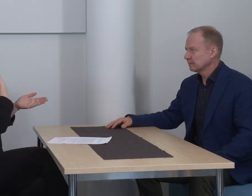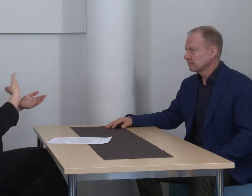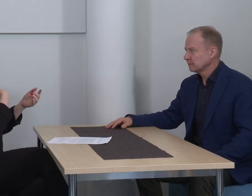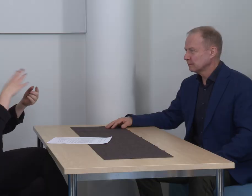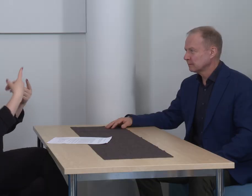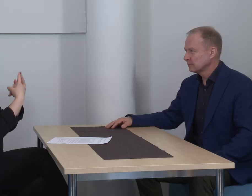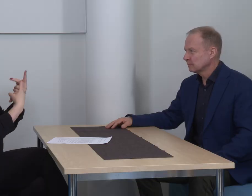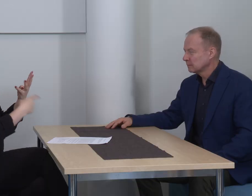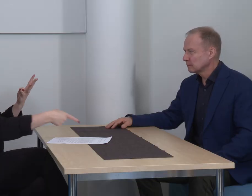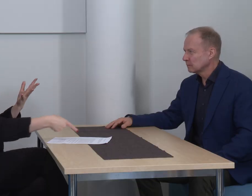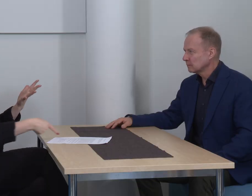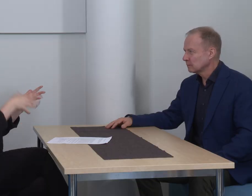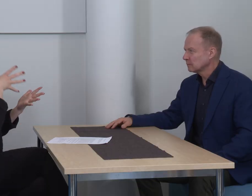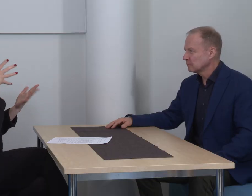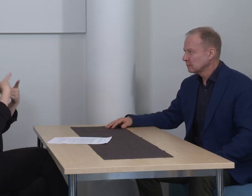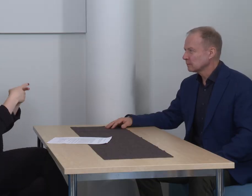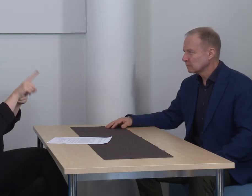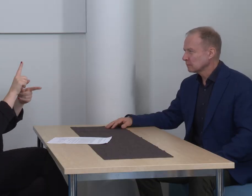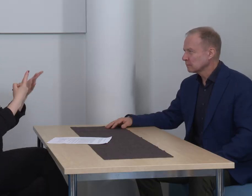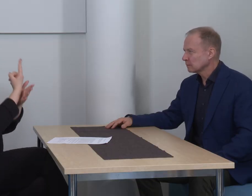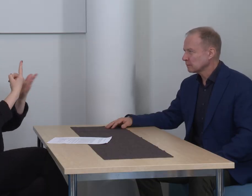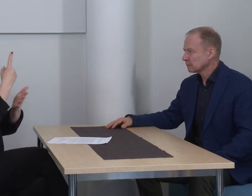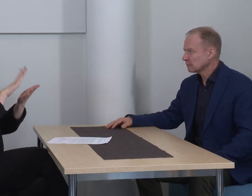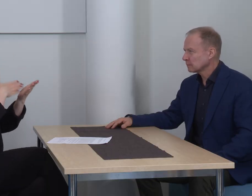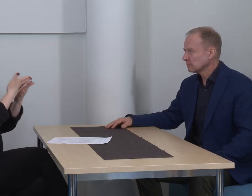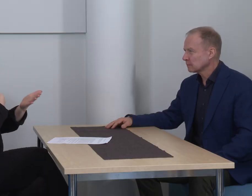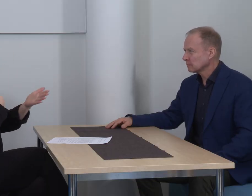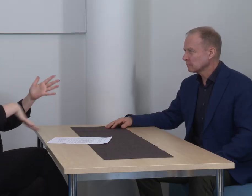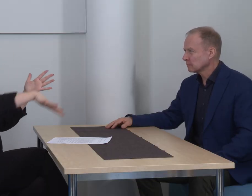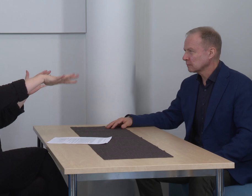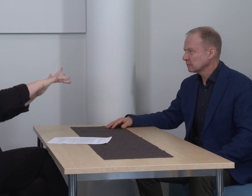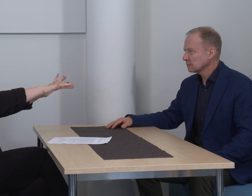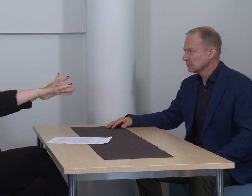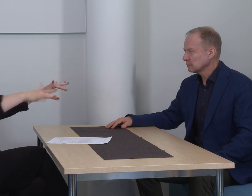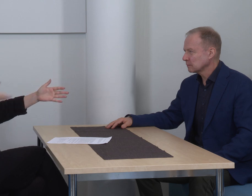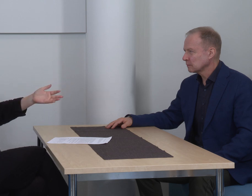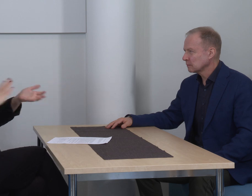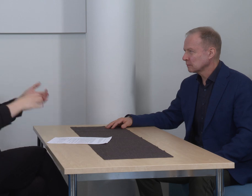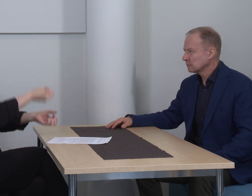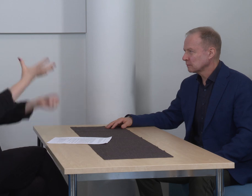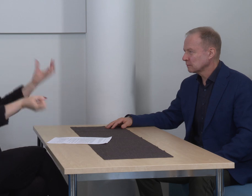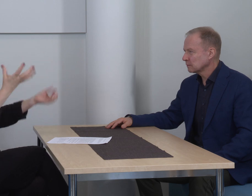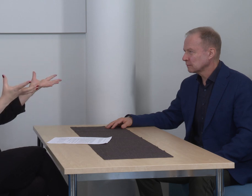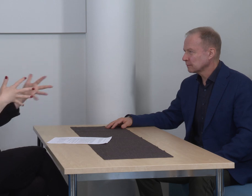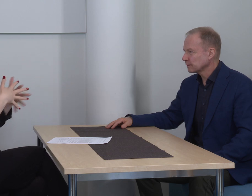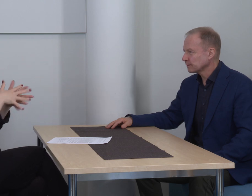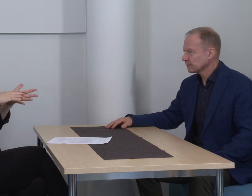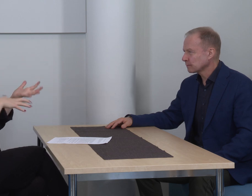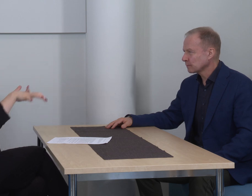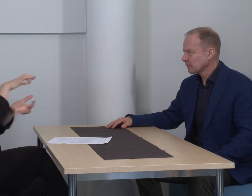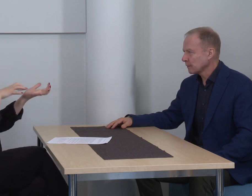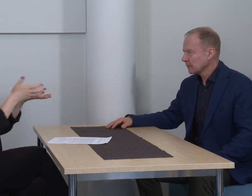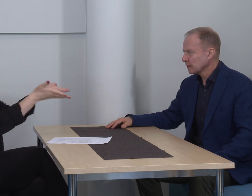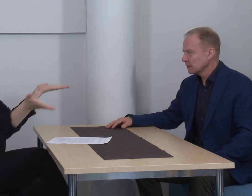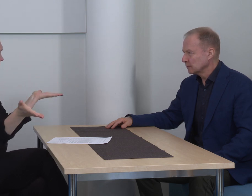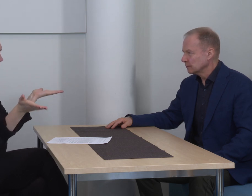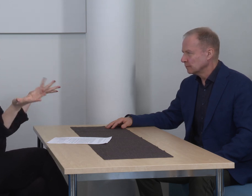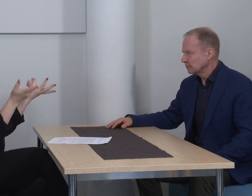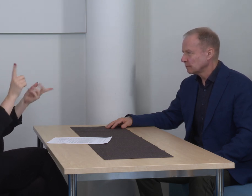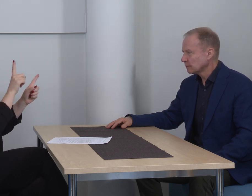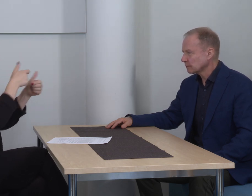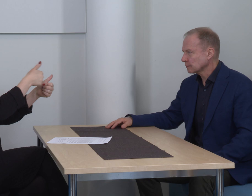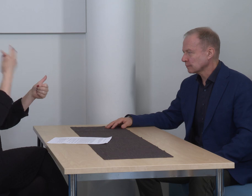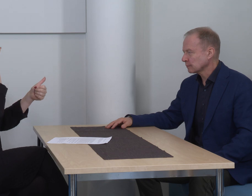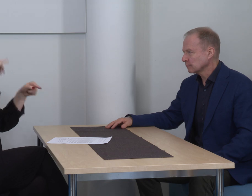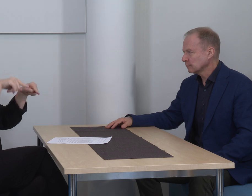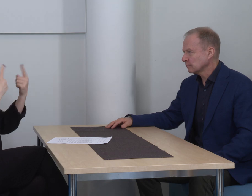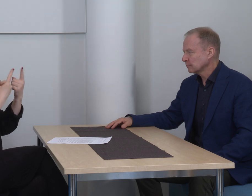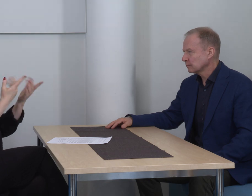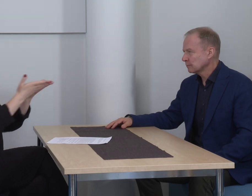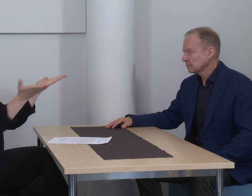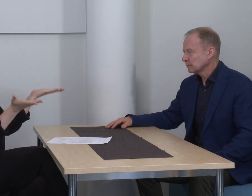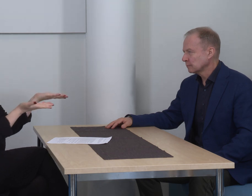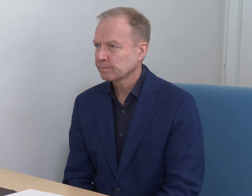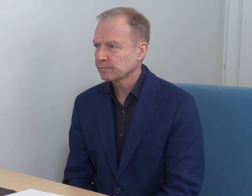Kuten näit äsken luettelemistani asioista, tulkkauspalvelu on kriisissä ja se oireilee monin tavoin. Mitä mieltä olet tilanteesta?